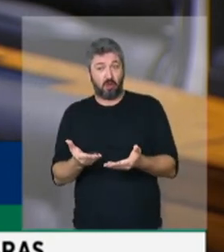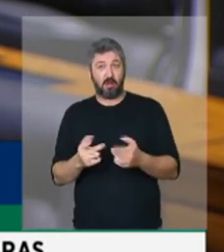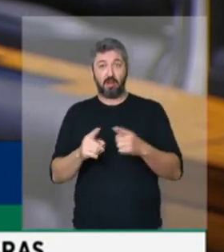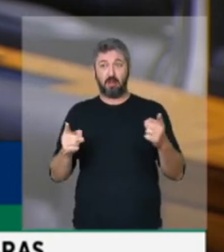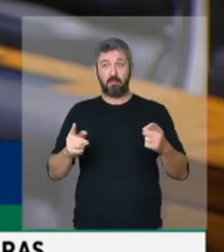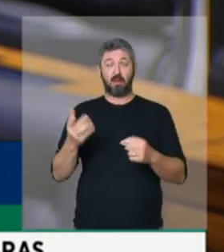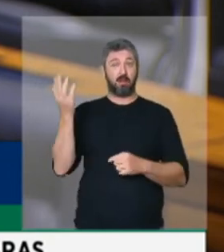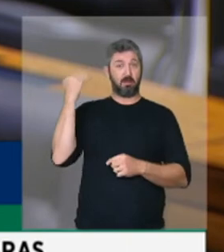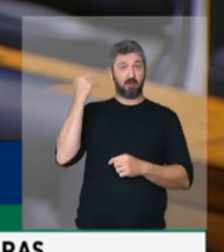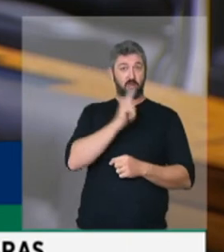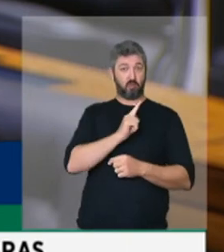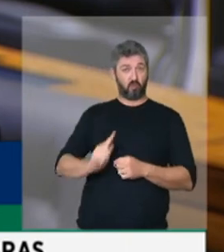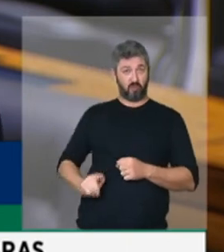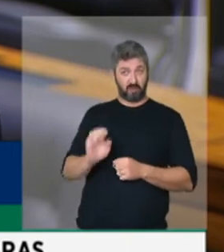LUCRATIVA AGORA. MAS, NOS GOVERNOS DE ESQUERDA SEMPRE